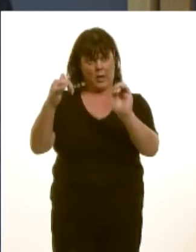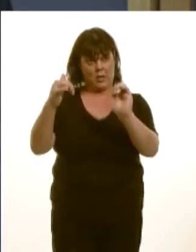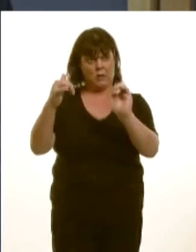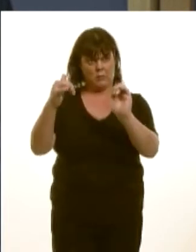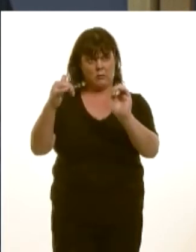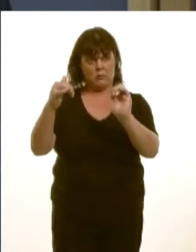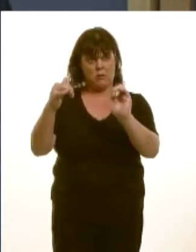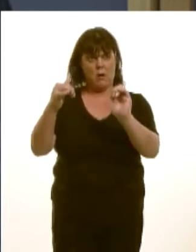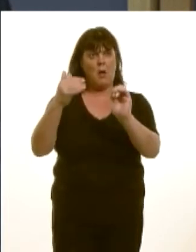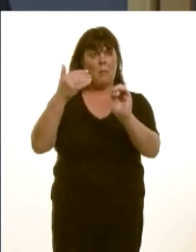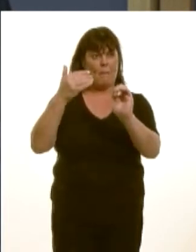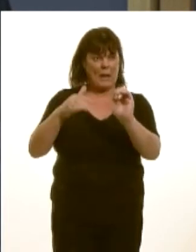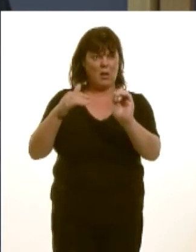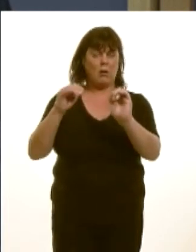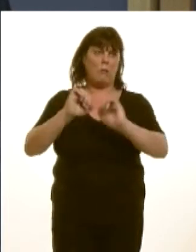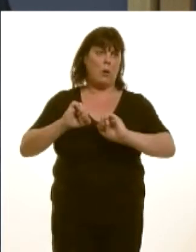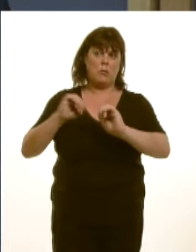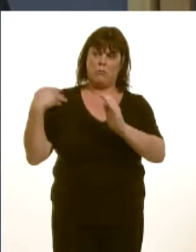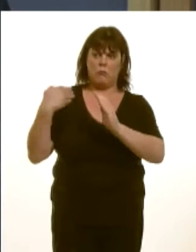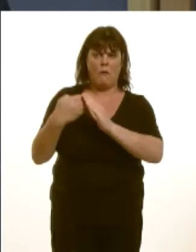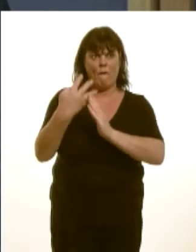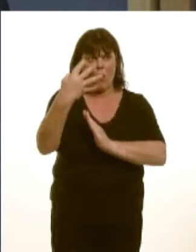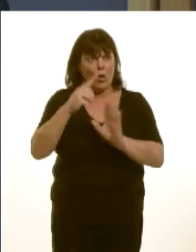a gallu cynllunio bwriadus, effeithiol o safbwynt y Gymraeg?